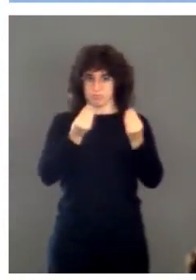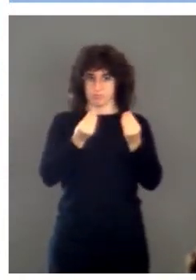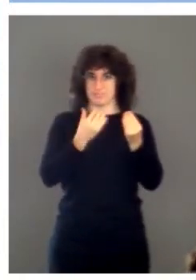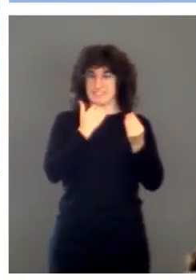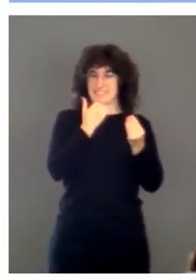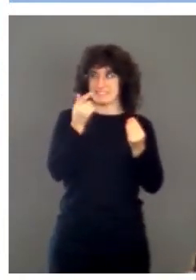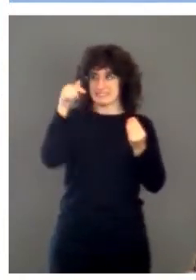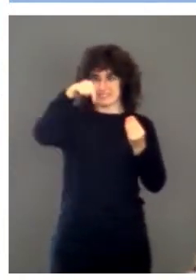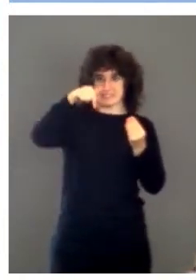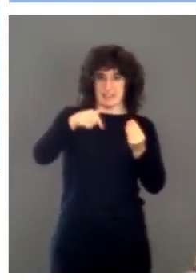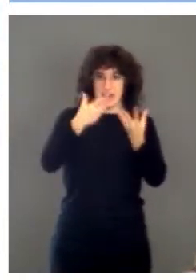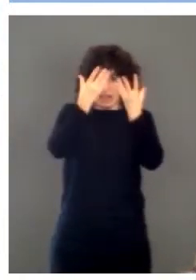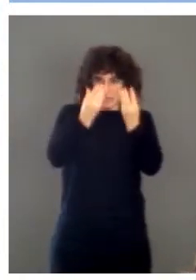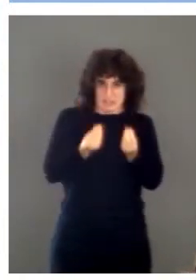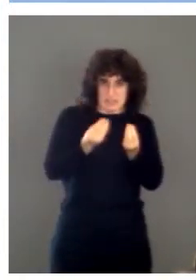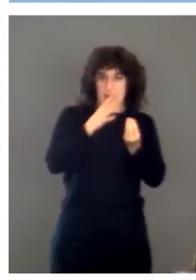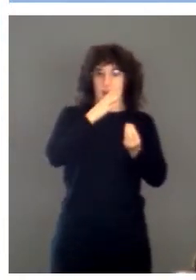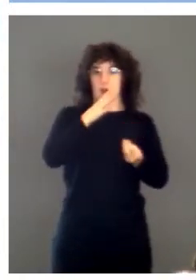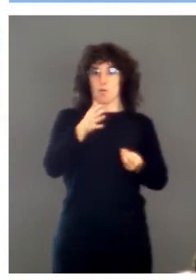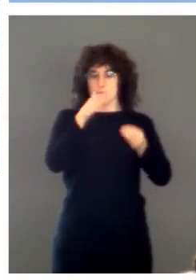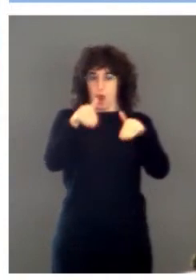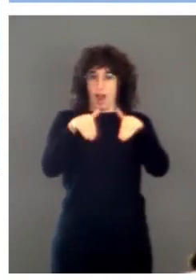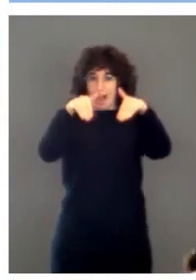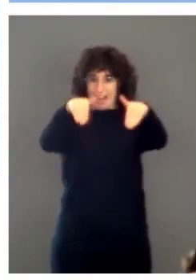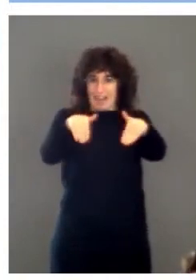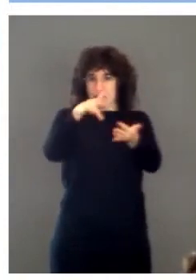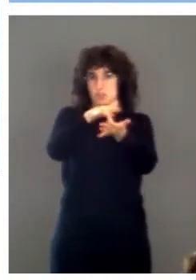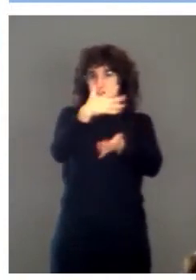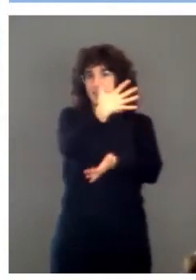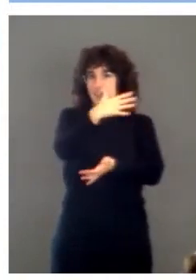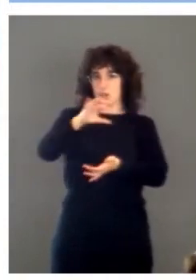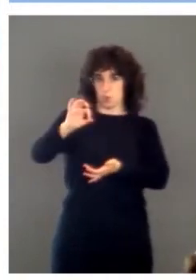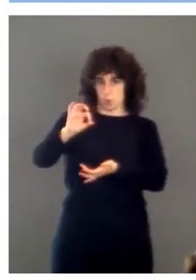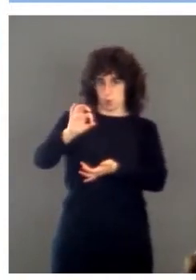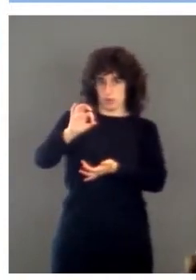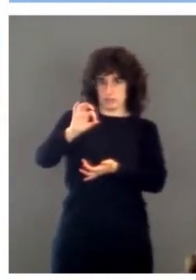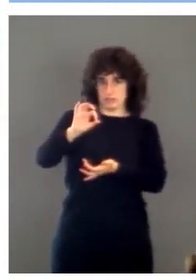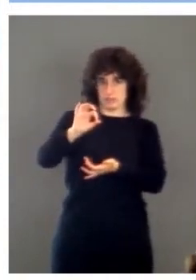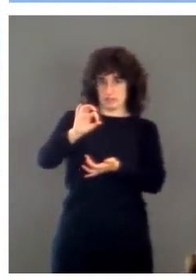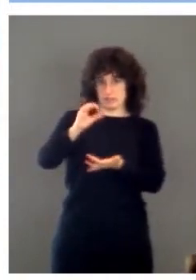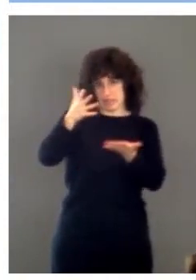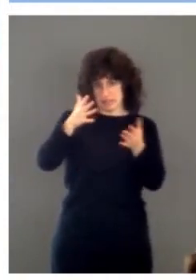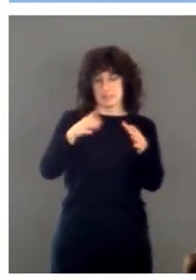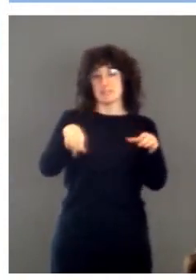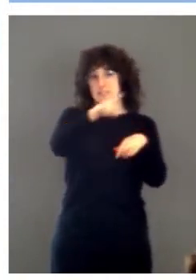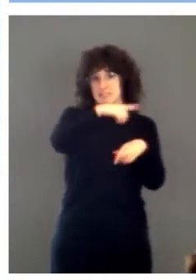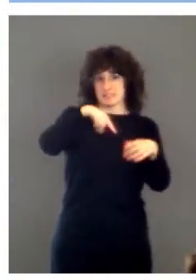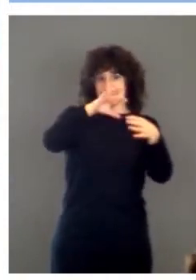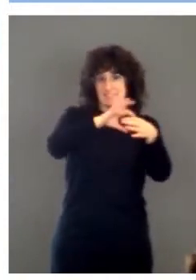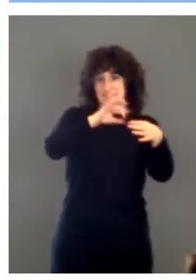La fortuna es que hemos recibido 50 Candidaturas de esas 50 candidaturas Solo 16 Van a obtener